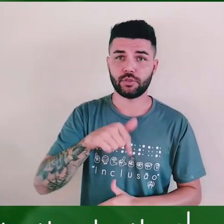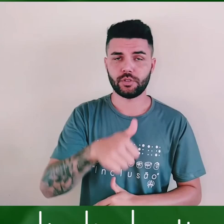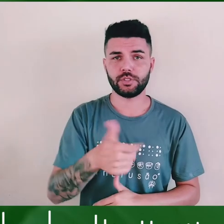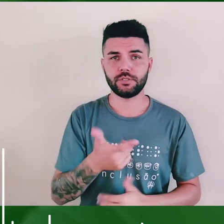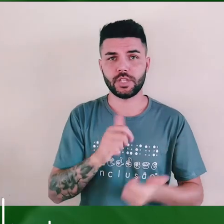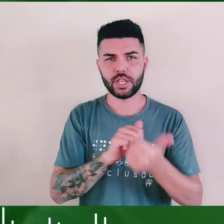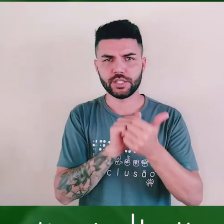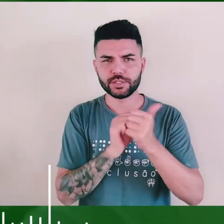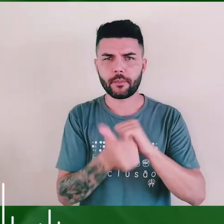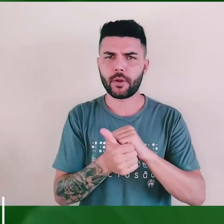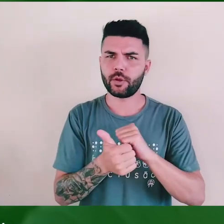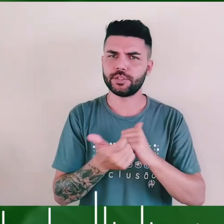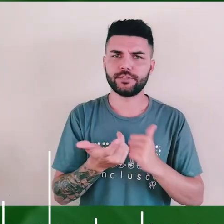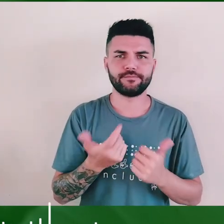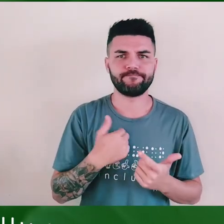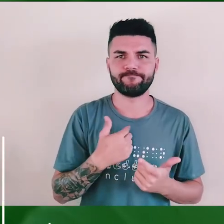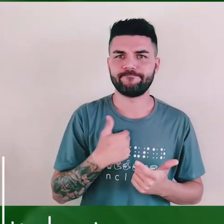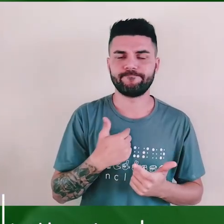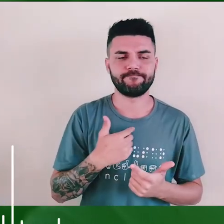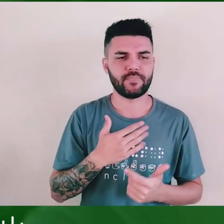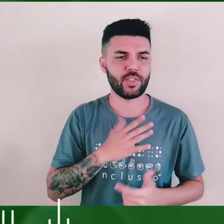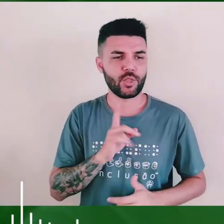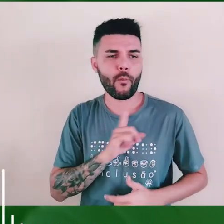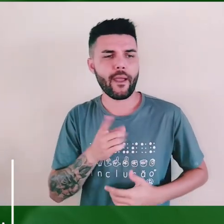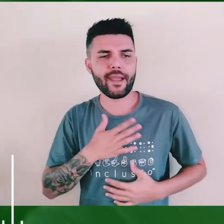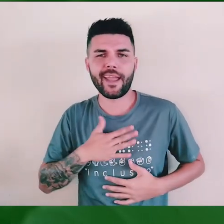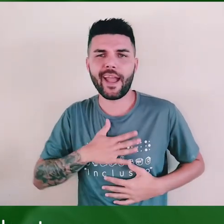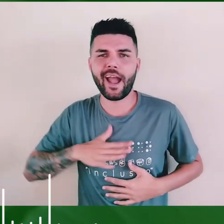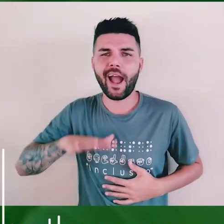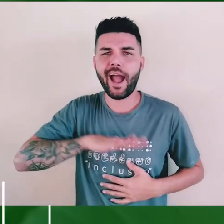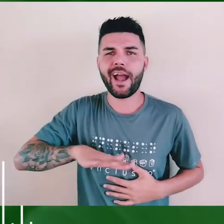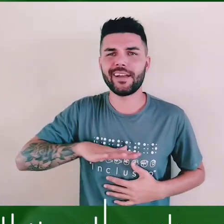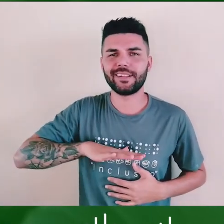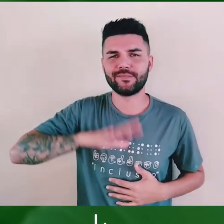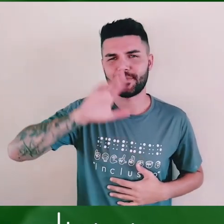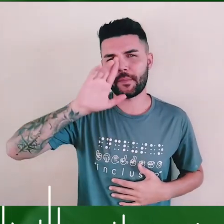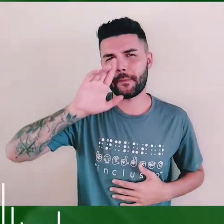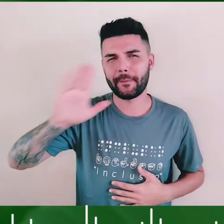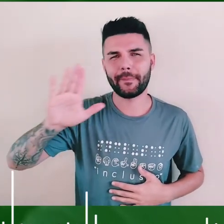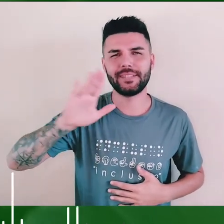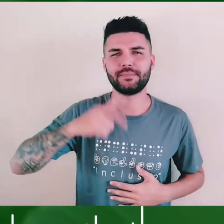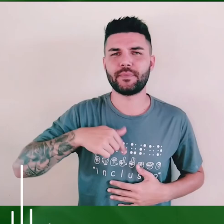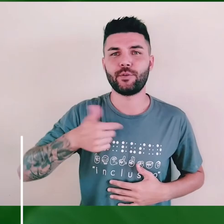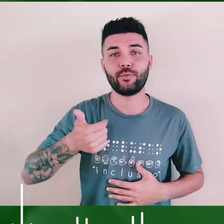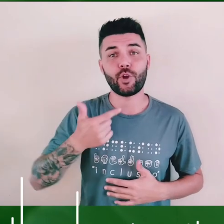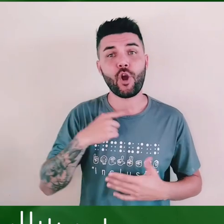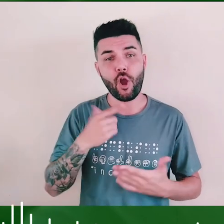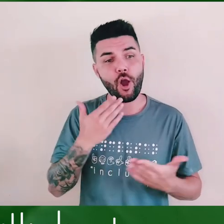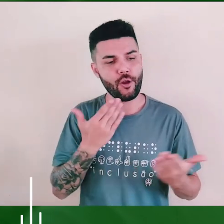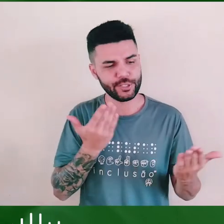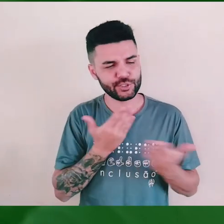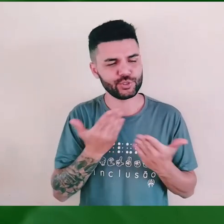minha praia principal mas eu me esforcei muito, eu estudei. Pedro: Ahhh que legal! Muito bacana